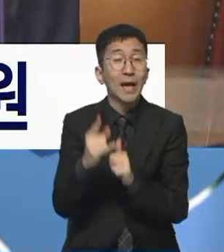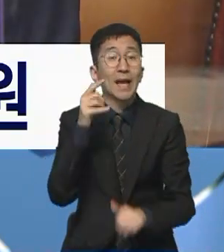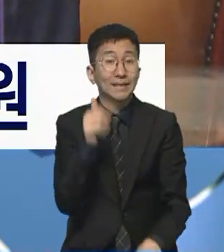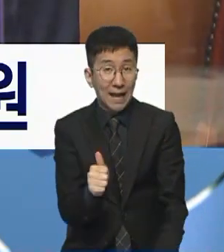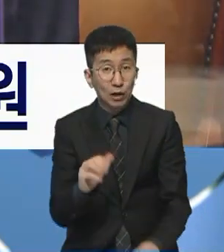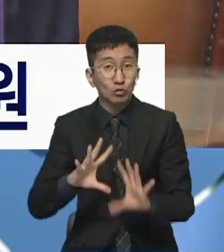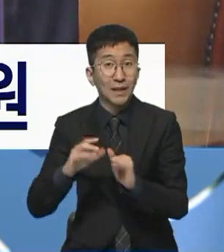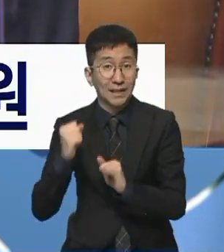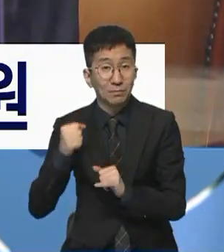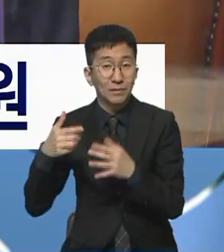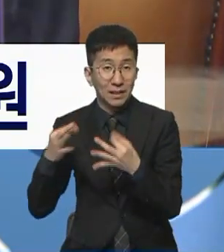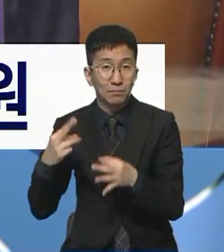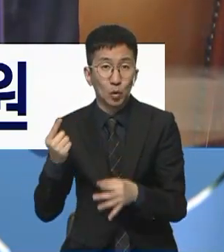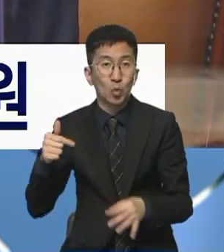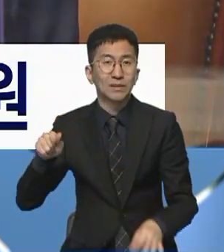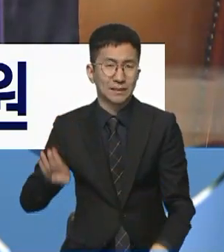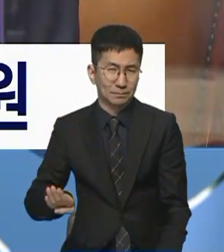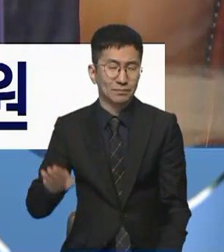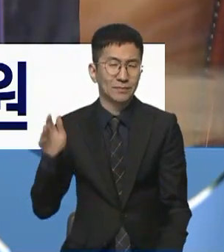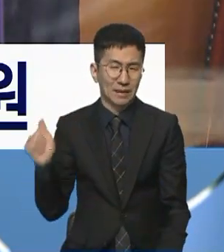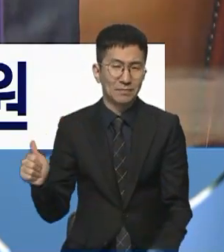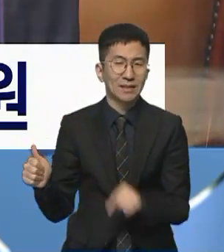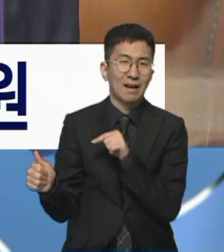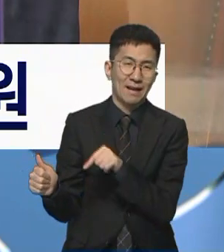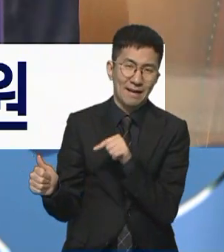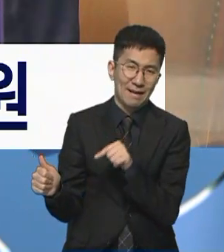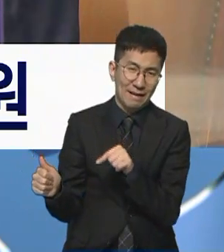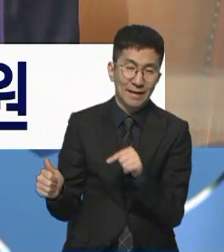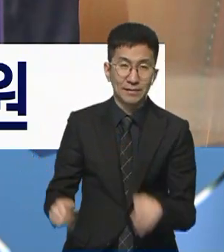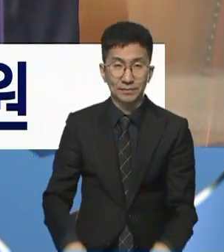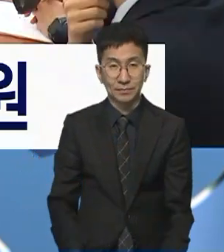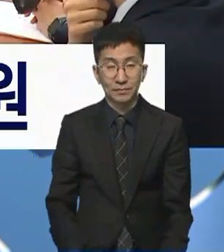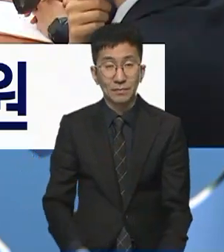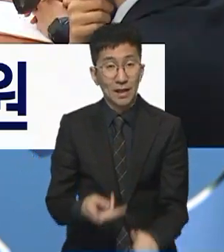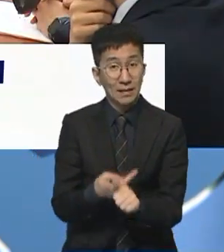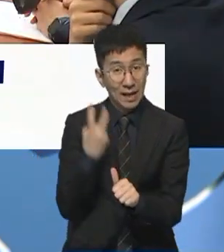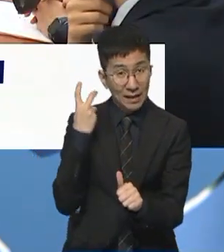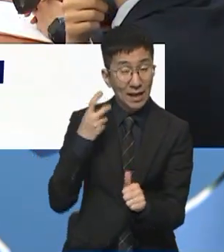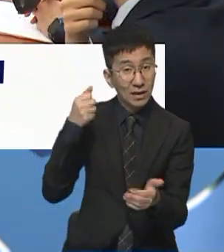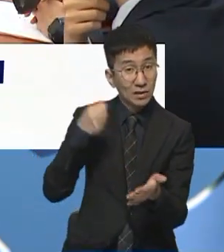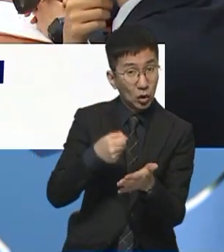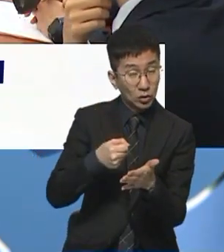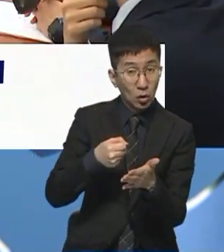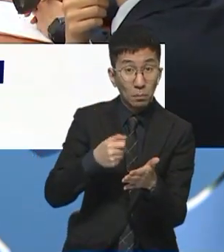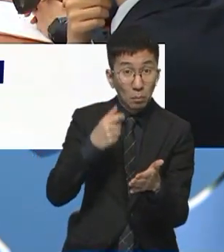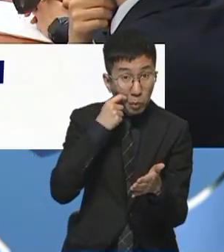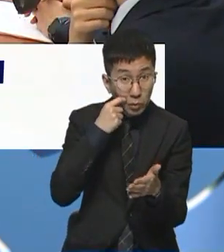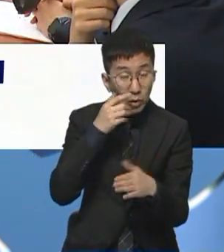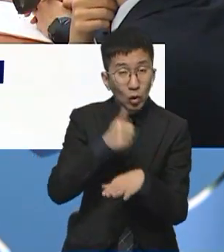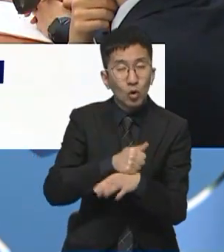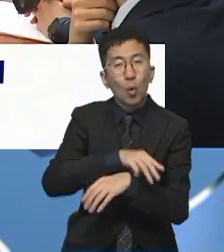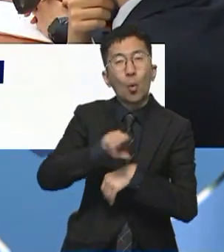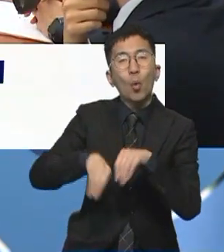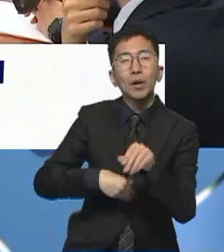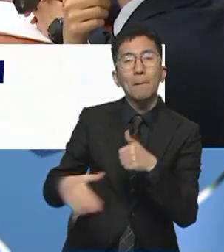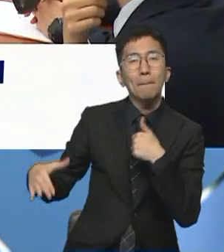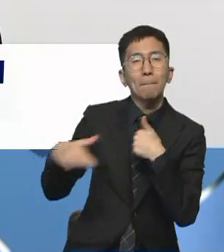김도읍 의원이라는 현실적인 문제가 있습니다. 또 탄핵 결정이 안 나올 경우 정치적 후폭풍을 감당할 수 있느냐는 문제도